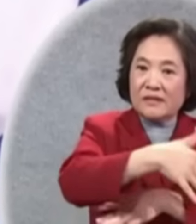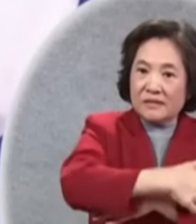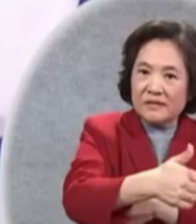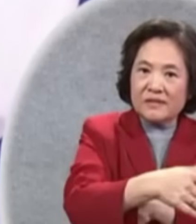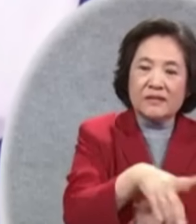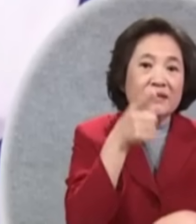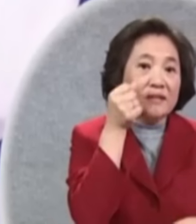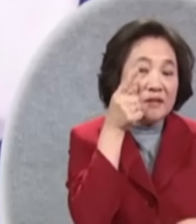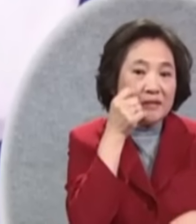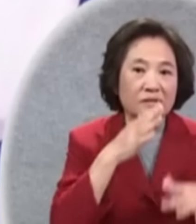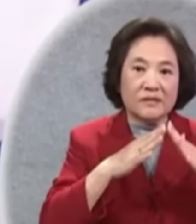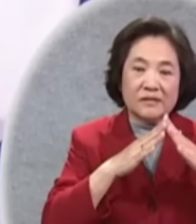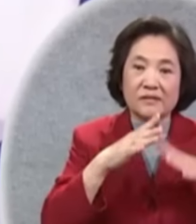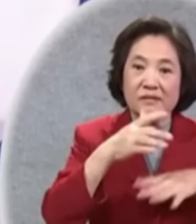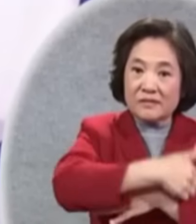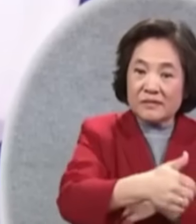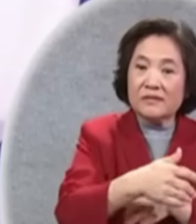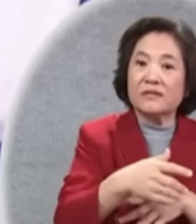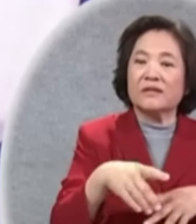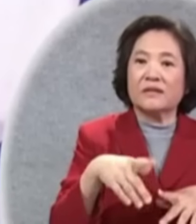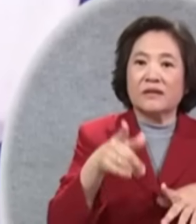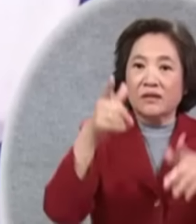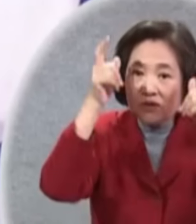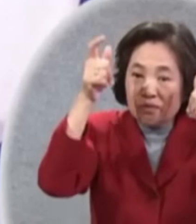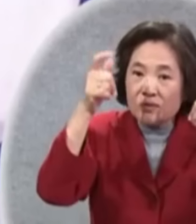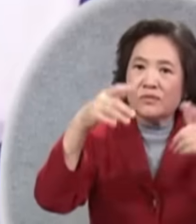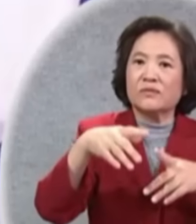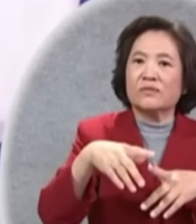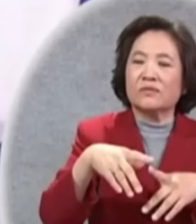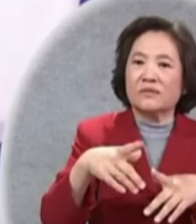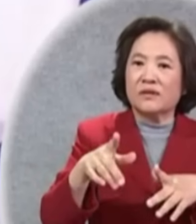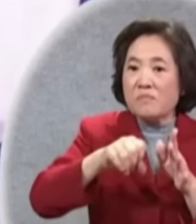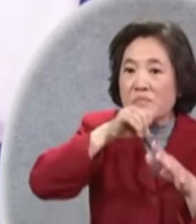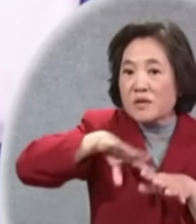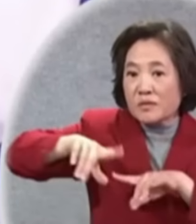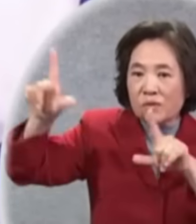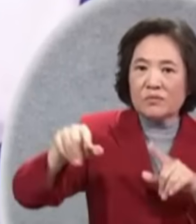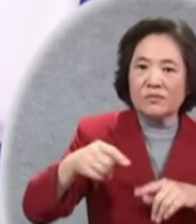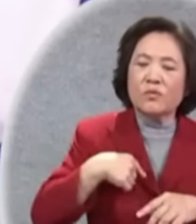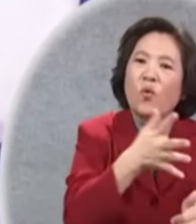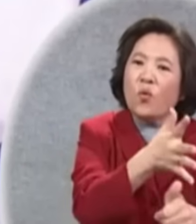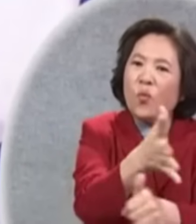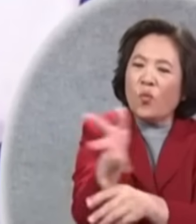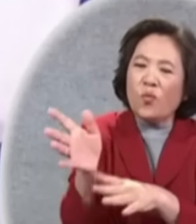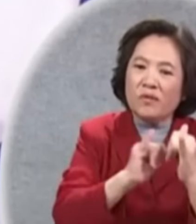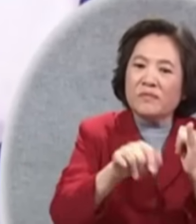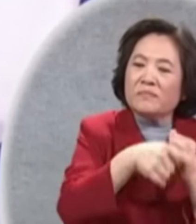臺南縣 高雄市 屏東縣這四個縣市 的各位父老兄弟姊妹們